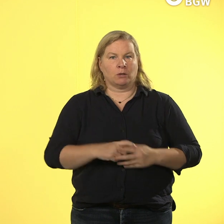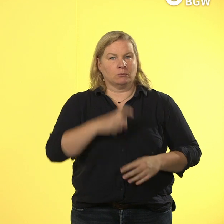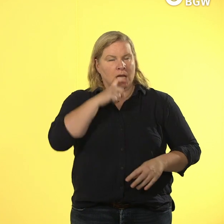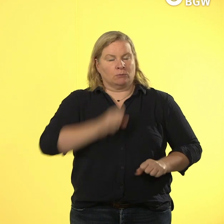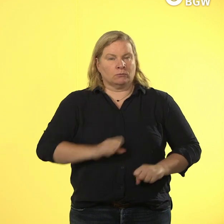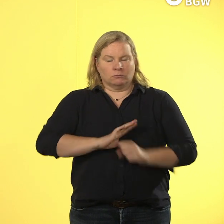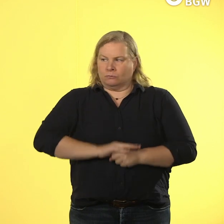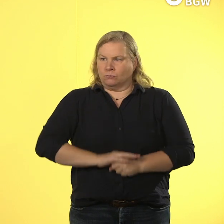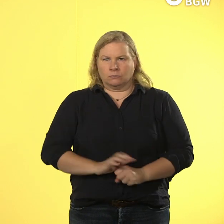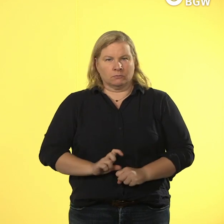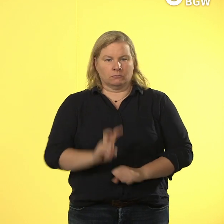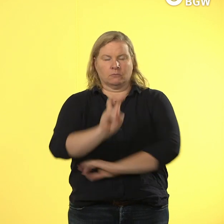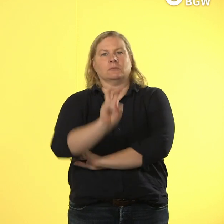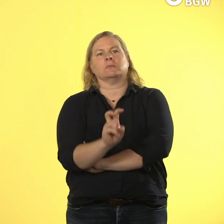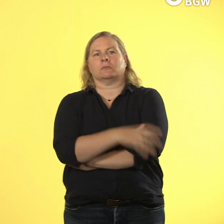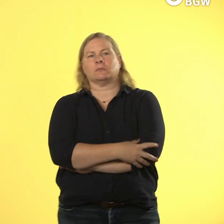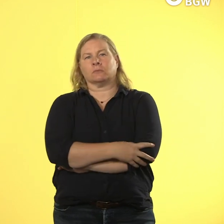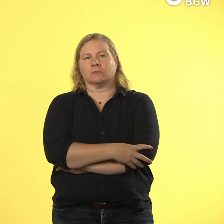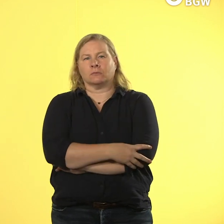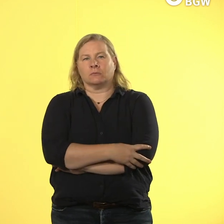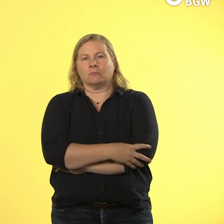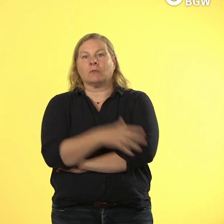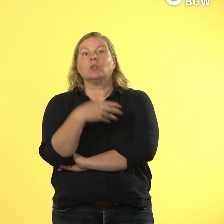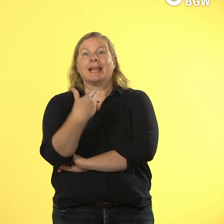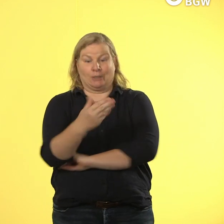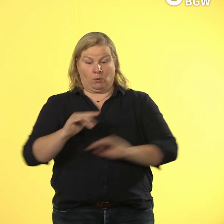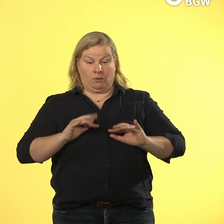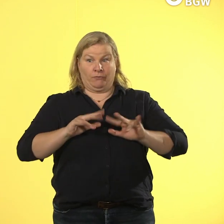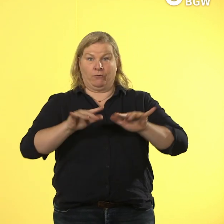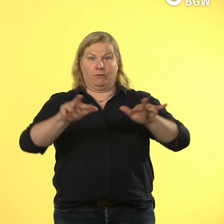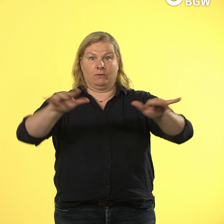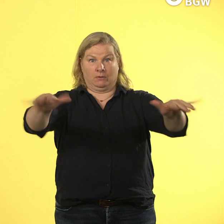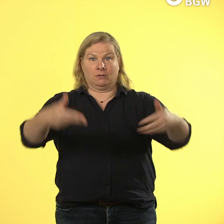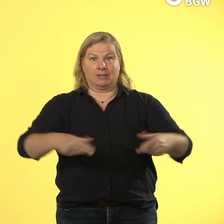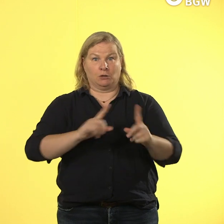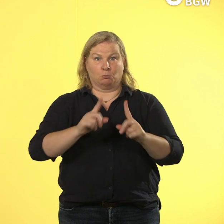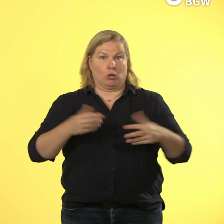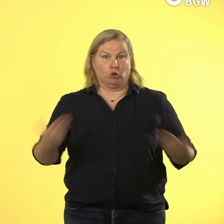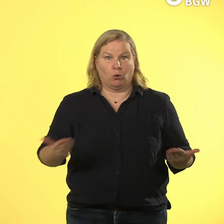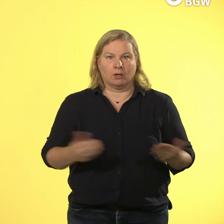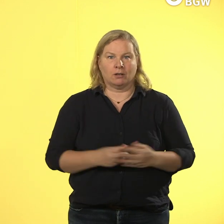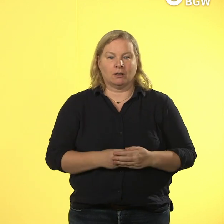wirke ich auf der Dienstbesprechung. D. h., meine Stimme ist mit einem Mal hier oben. Ich bin ein bisschen schrill, ich bin unsouverän,